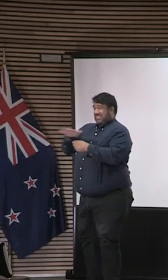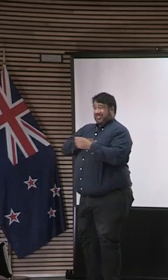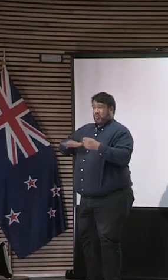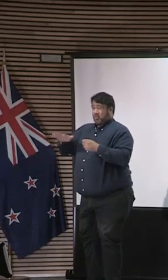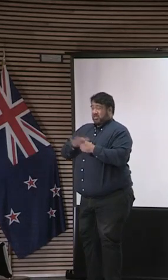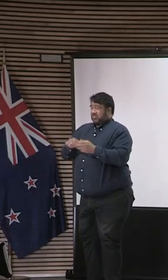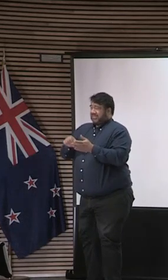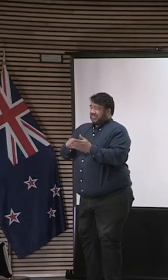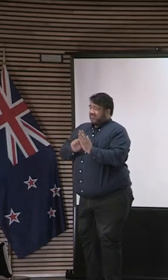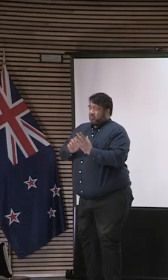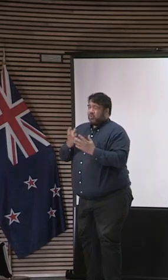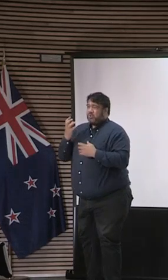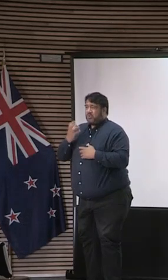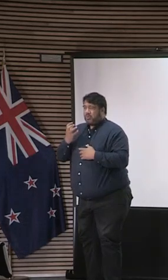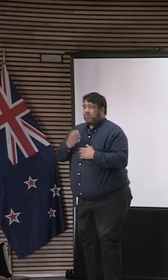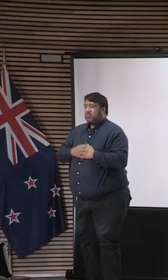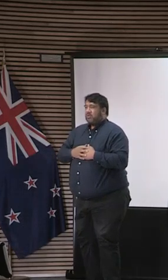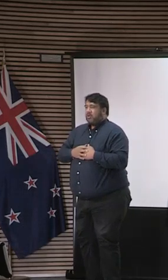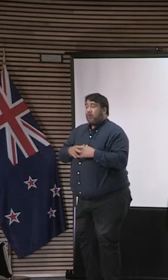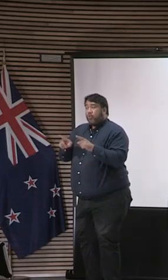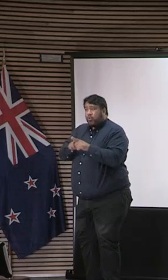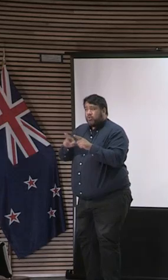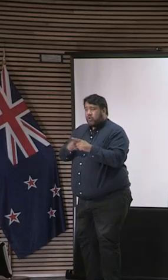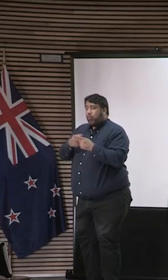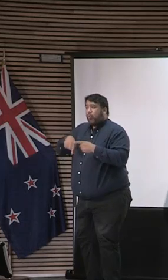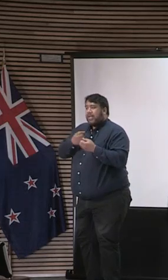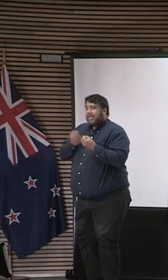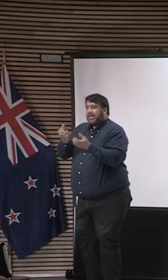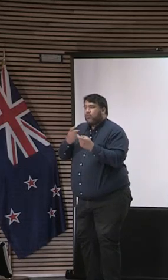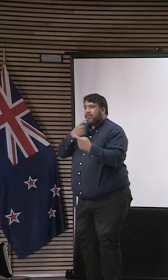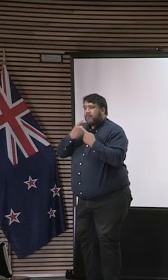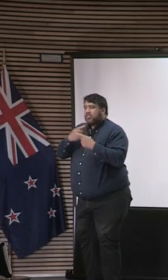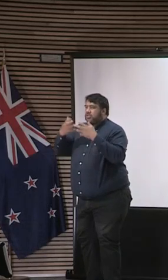maatau kei te tere haere o nga whakataunga, na ka whakapau kaha